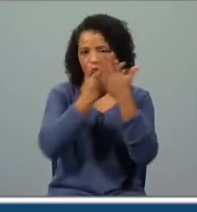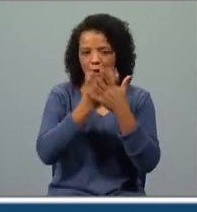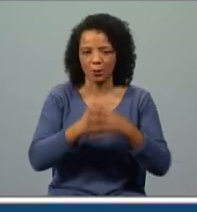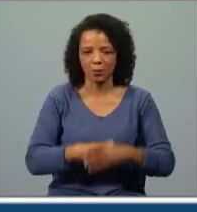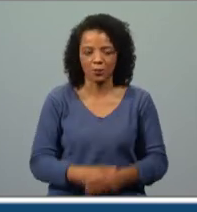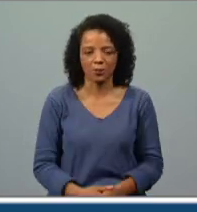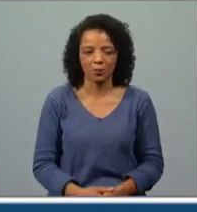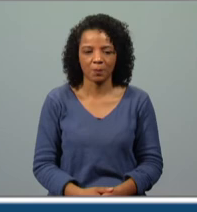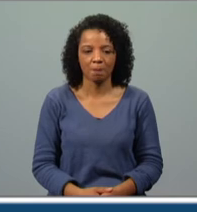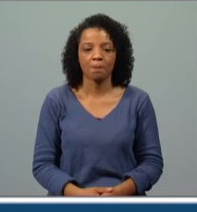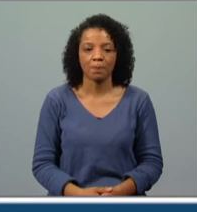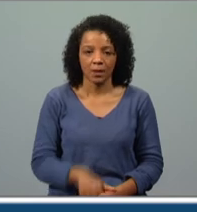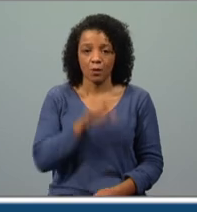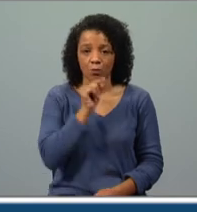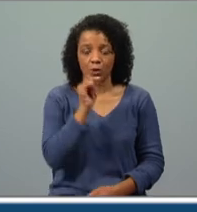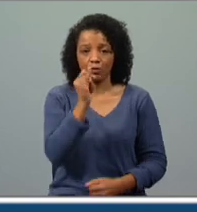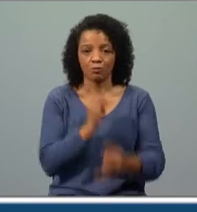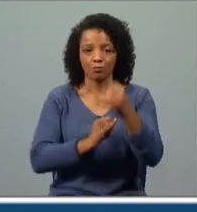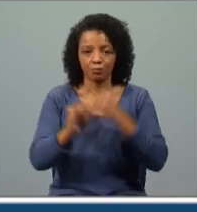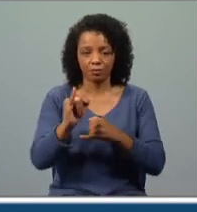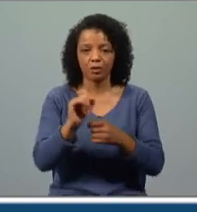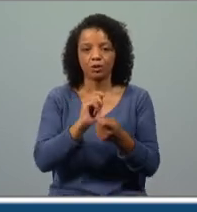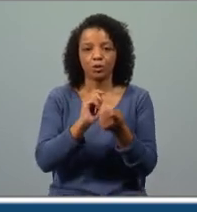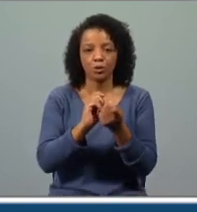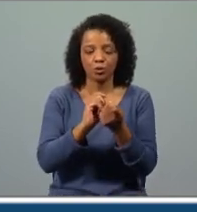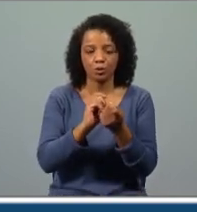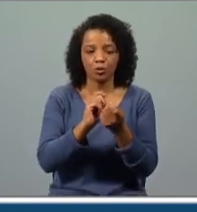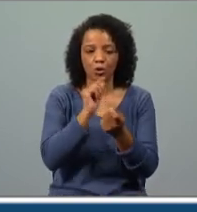Então os pronomes indefinidos substituir nomes ou a grupos nominais 所以不定代詞替換名稱或名義組